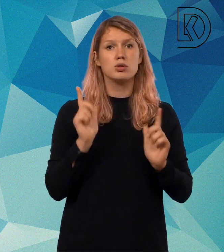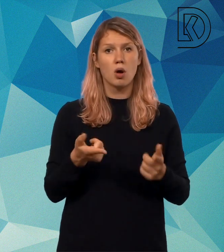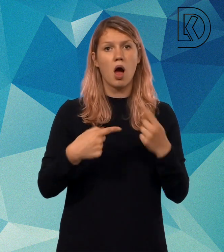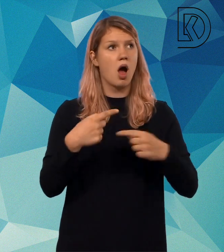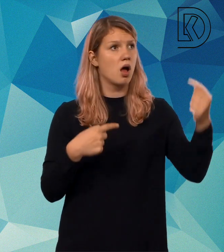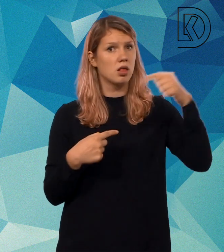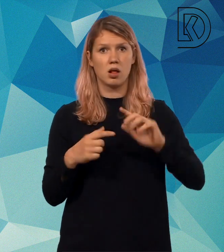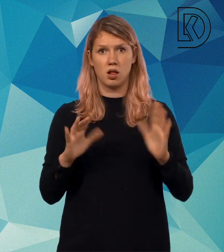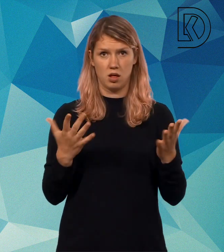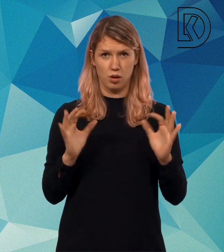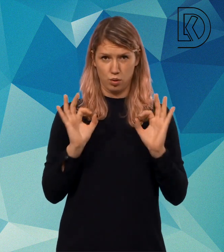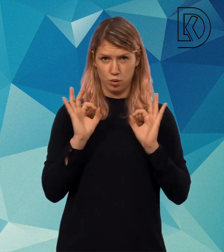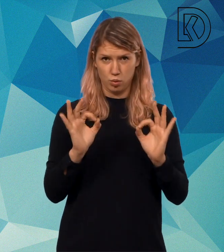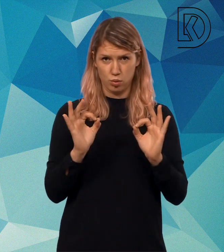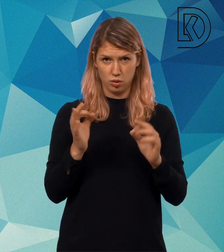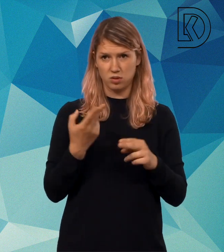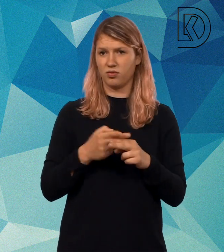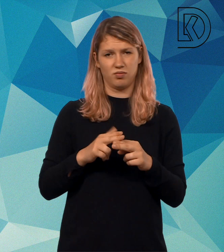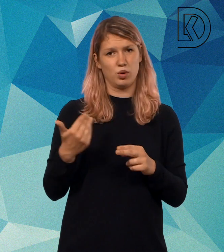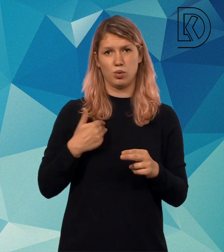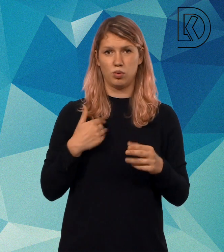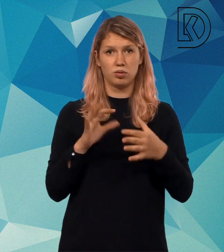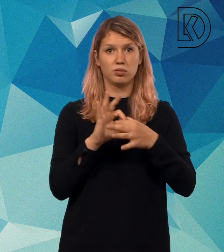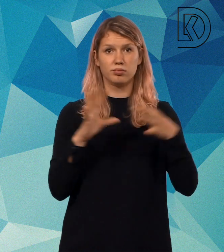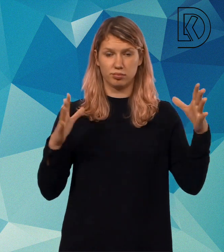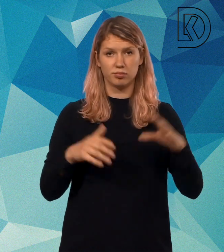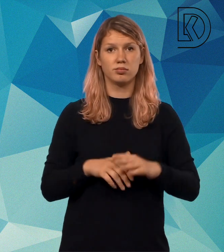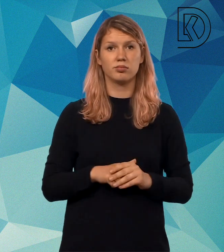Katalonai jaučiasi neįvertinti, nesijaučia sulaukiantys grąžos iš Ispanijos. dėl to jie pageidauja tapti atskira valstybe.